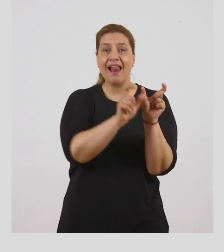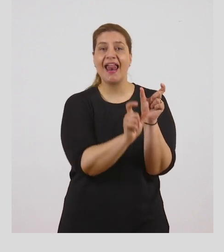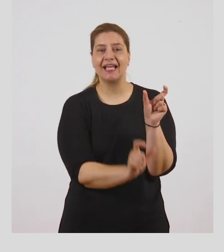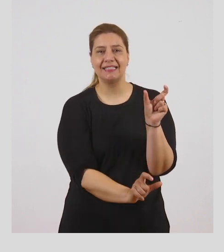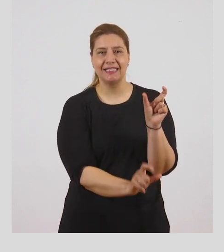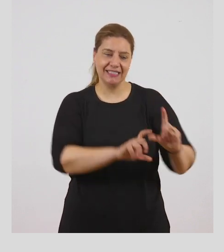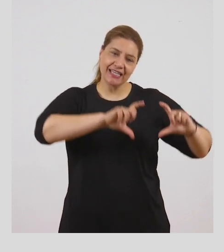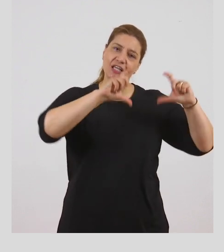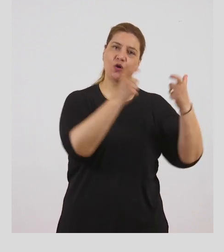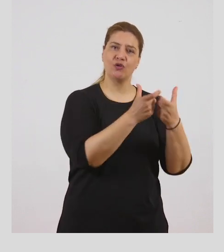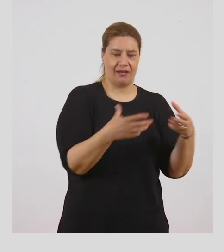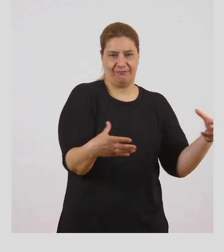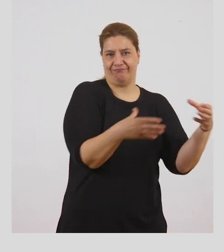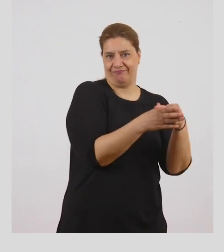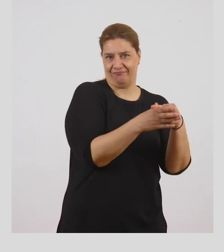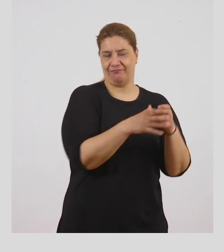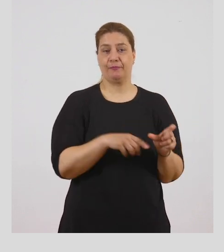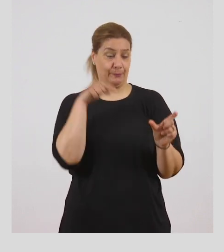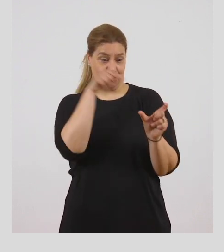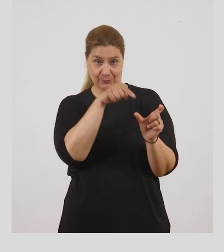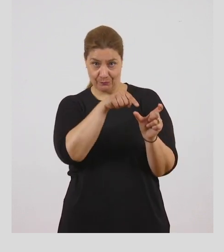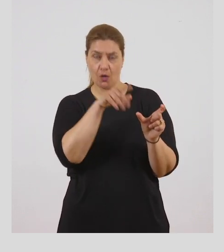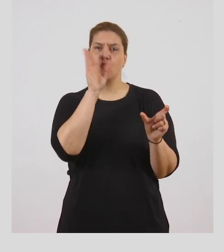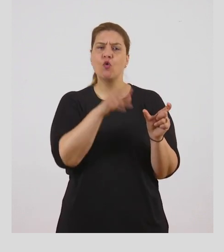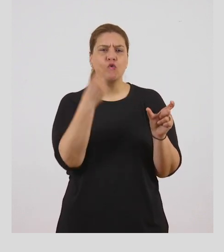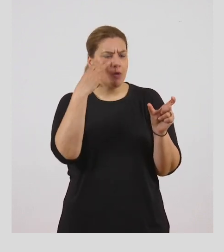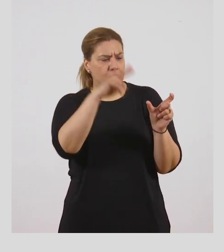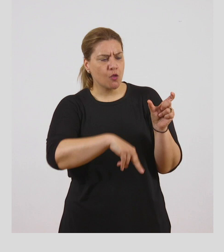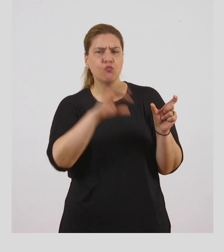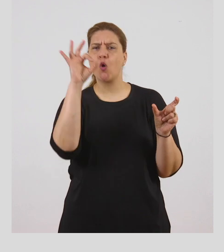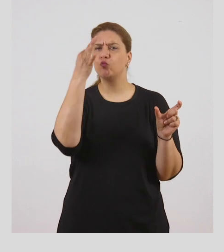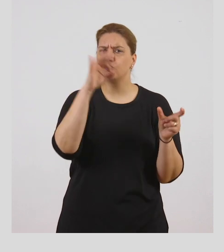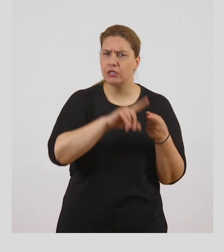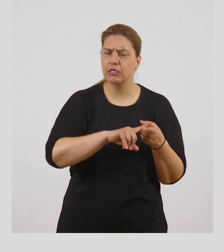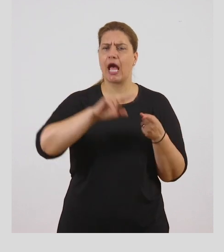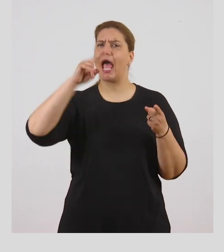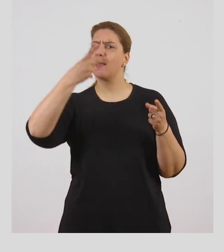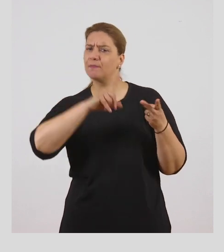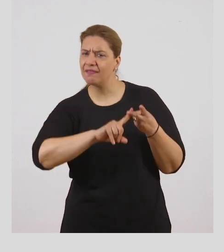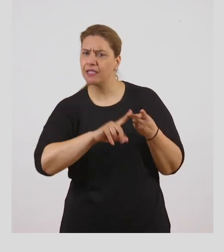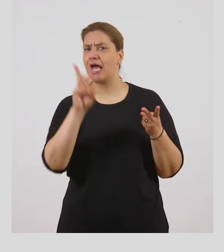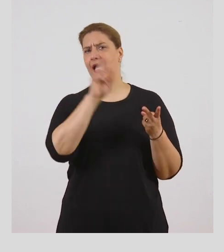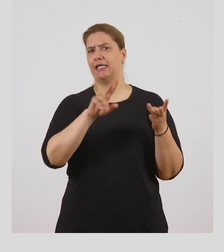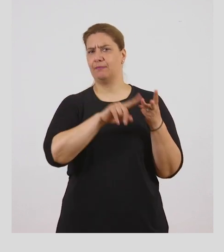(Η δασκάλα διαβάζει το κείμενο στο πράσινο σύννεφο)